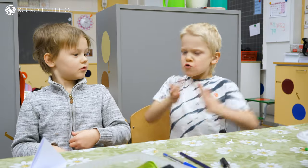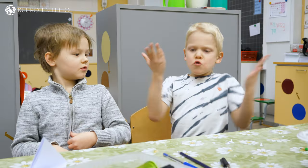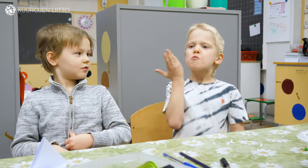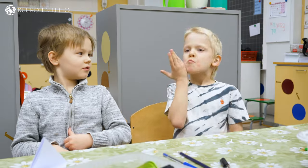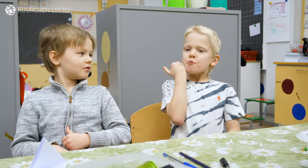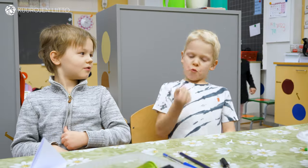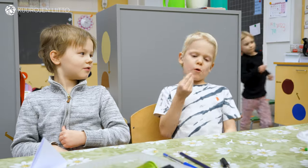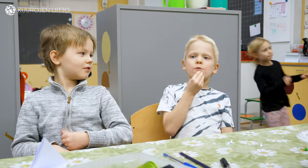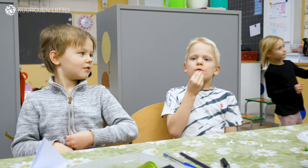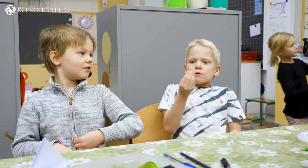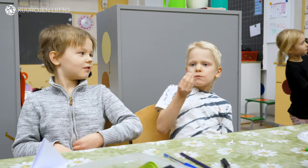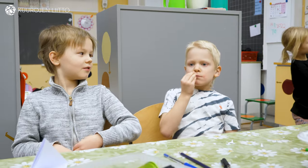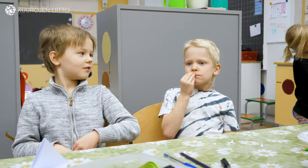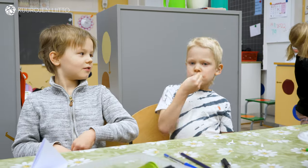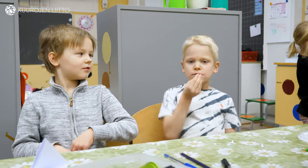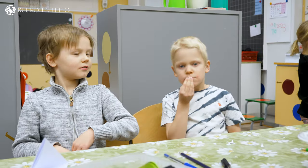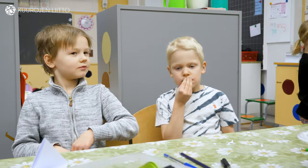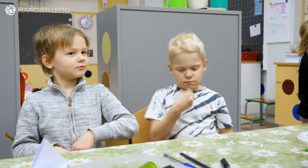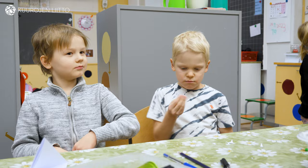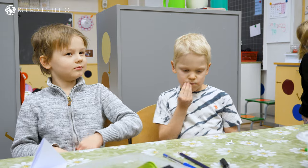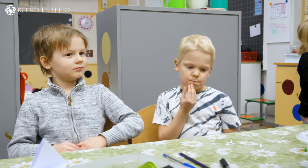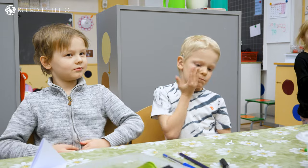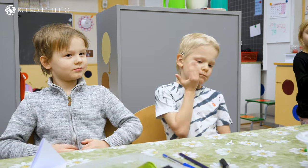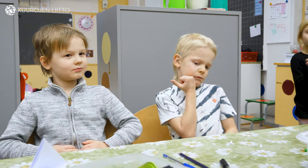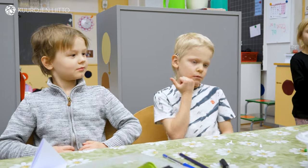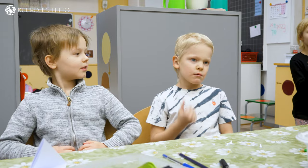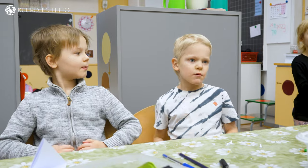Asiaa! Just syötiin.